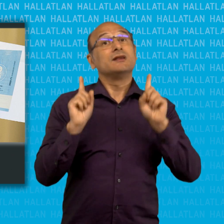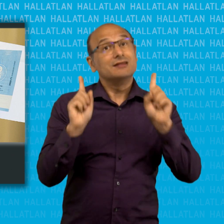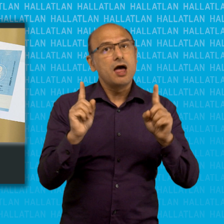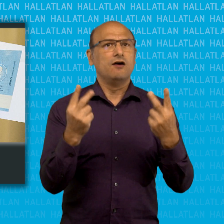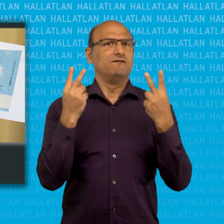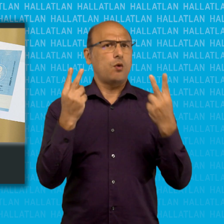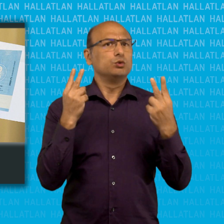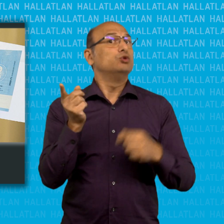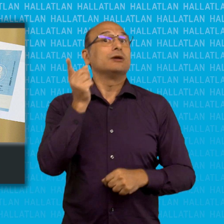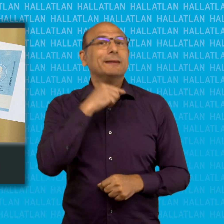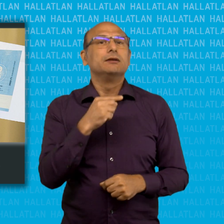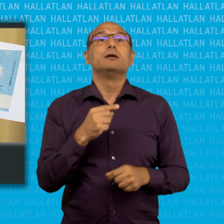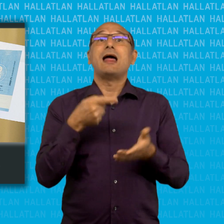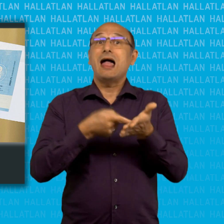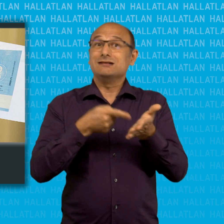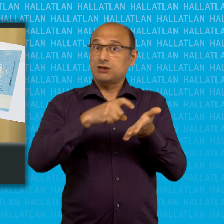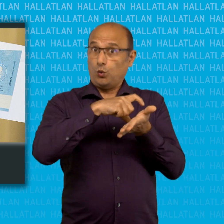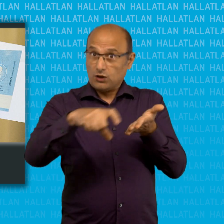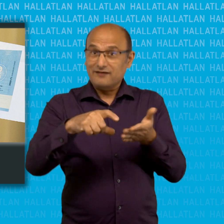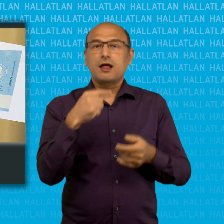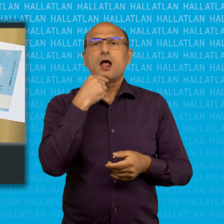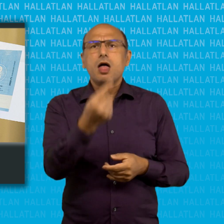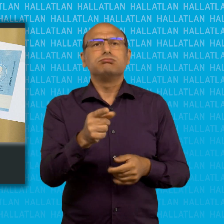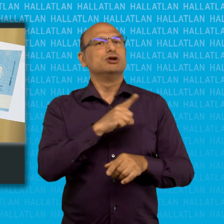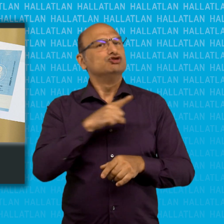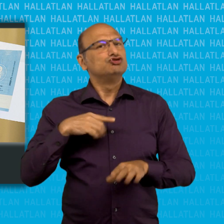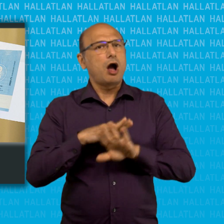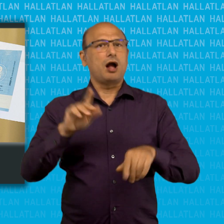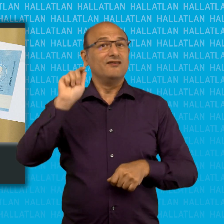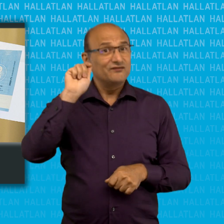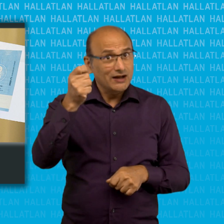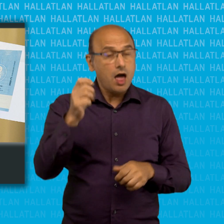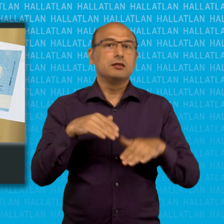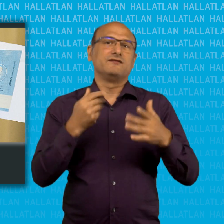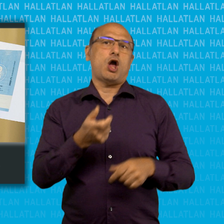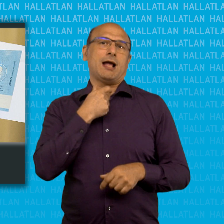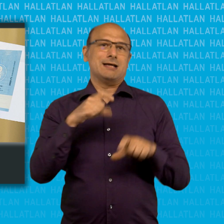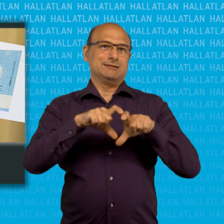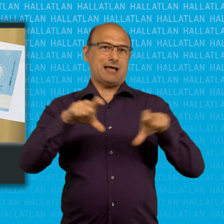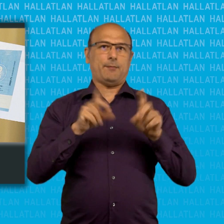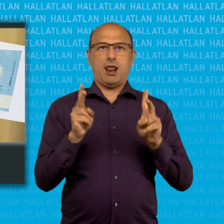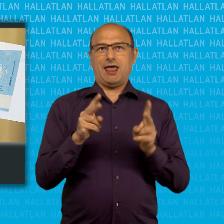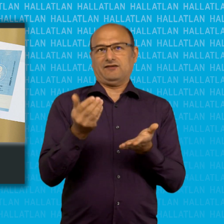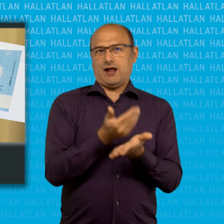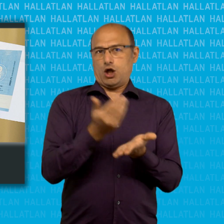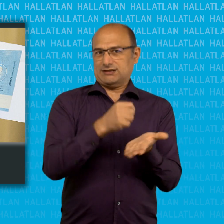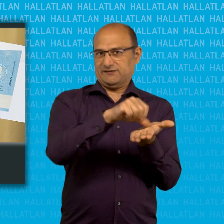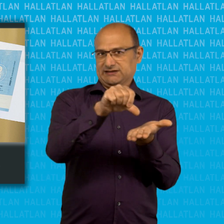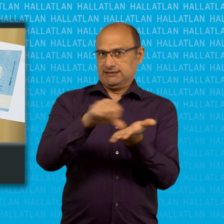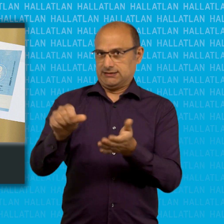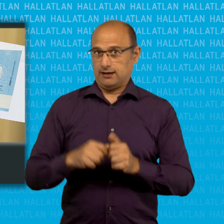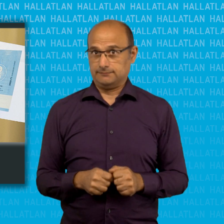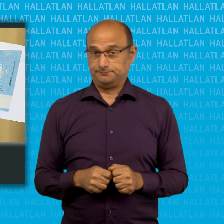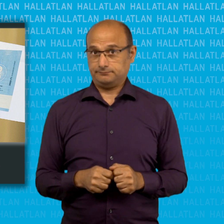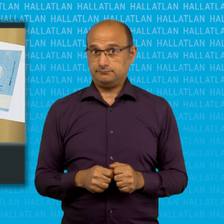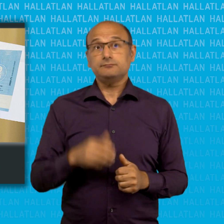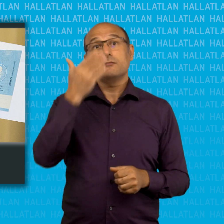de a rezsiutalvány csak villany és gázszámla kifizetésére fordítható.